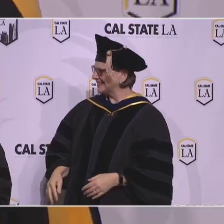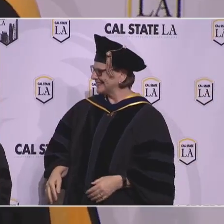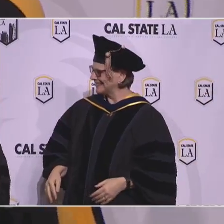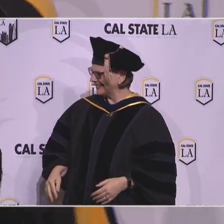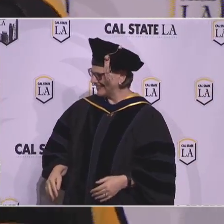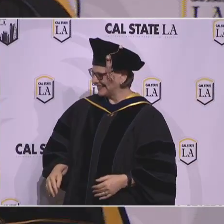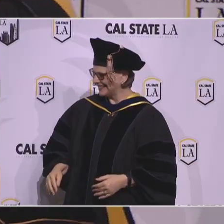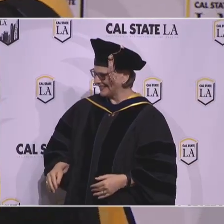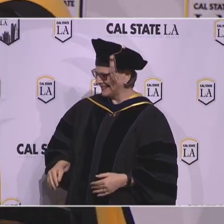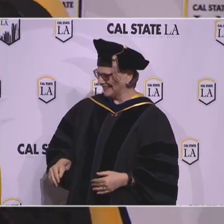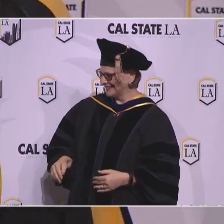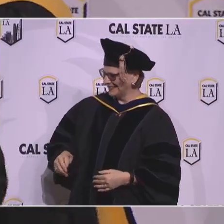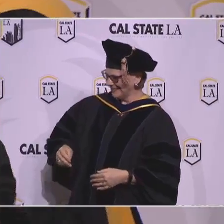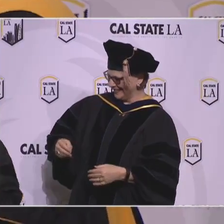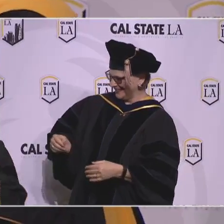MASTER OF SCIENCE, PHYSICS.